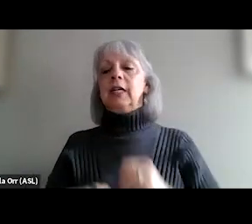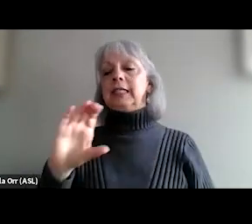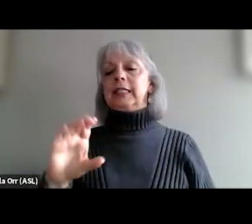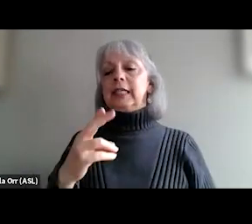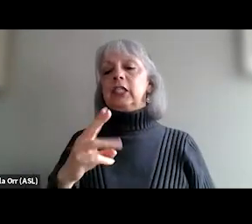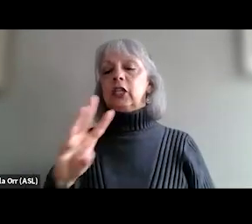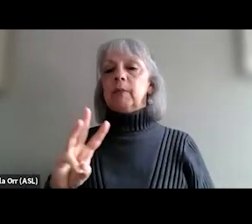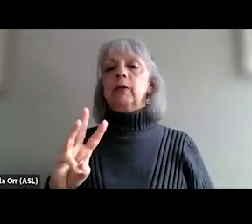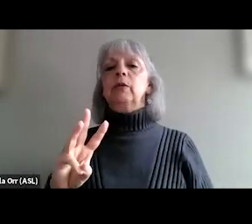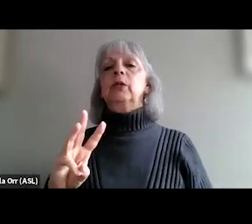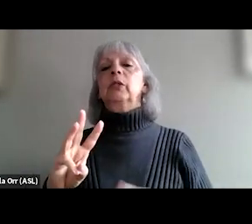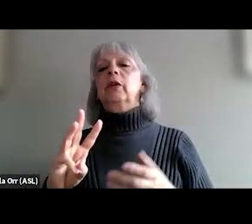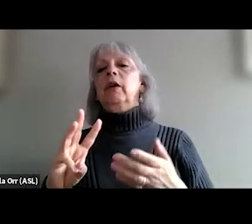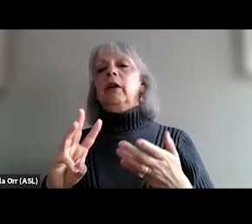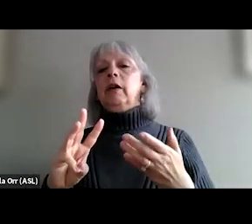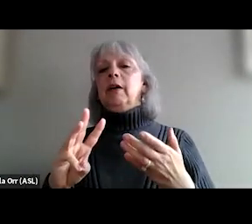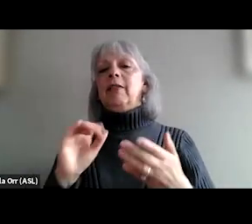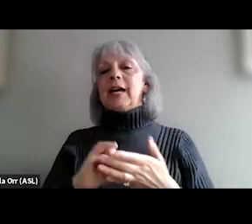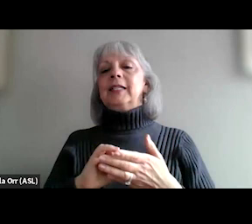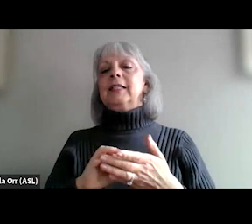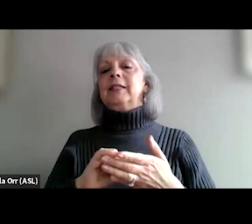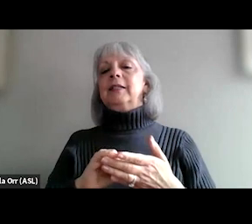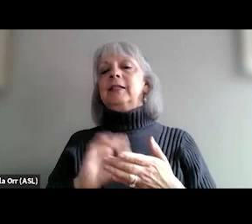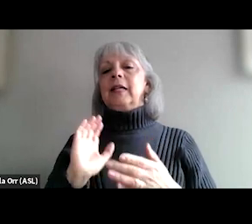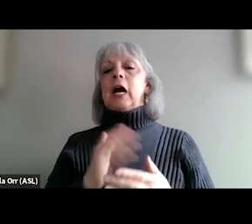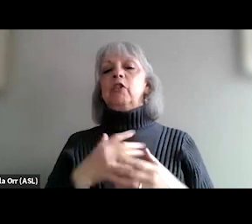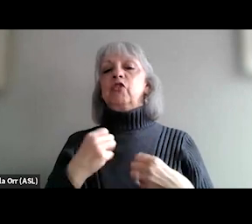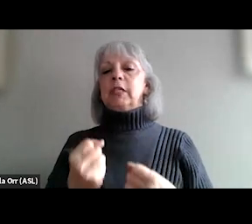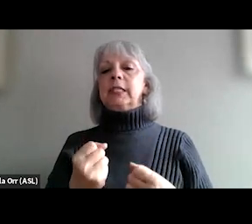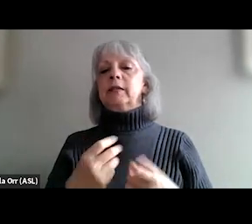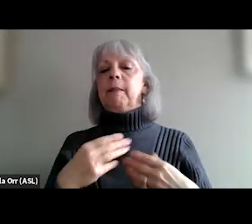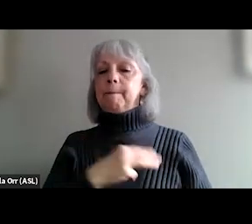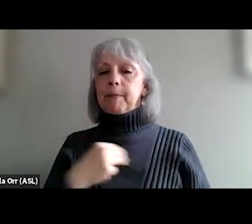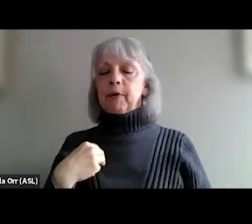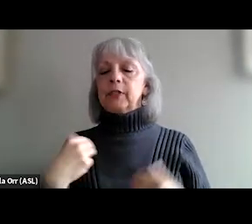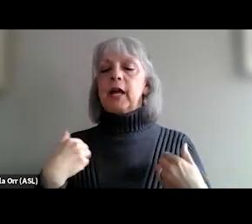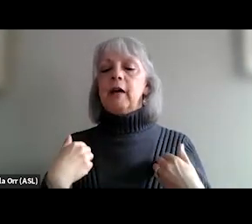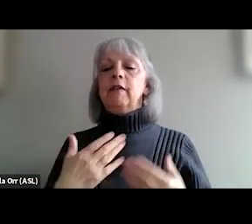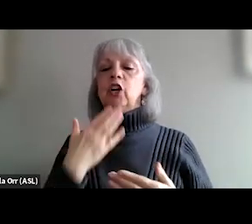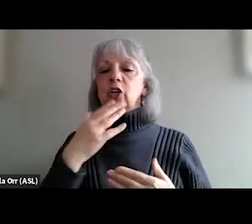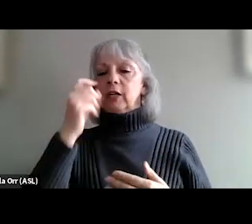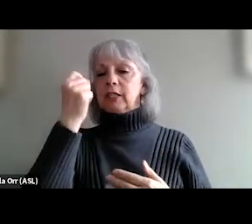de la Asociación Americana de Salud Pública son miembros de confianza y tienen un entendimiento cercano de la comunidad a la que están sirviendo.